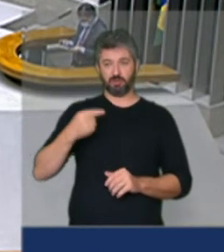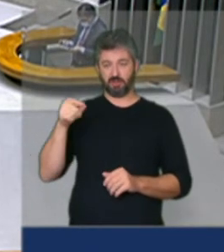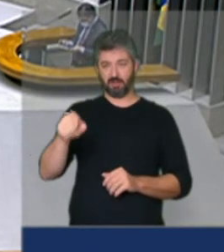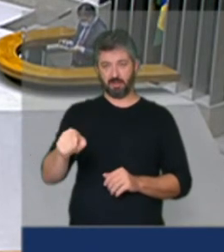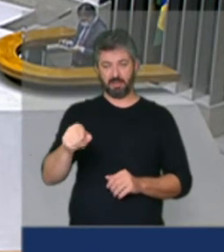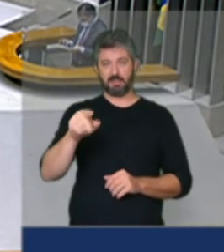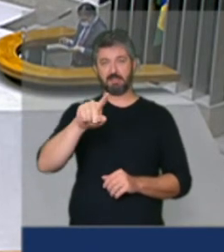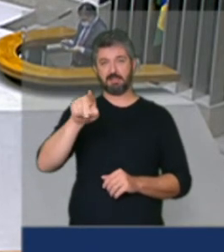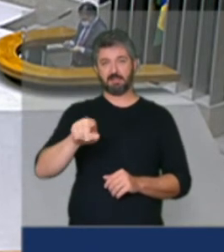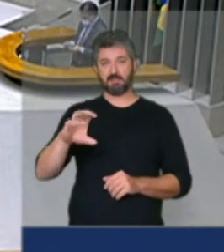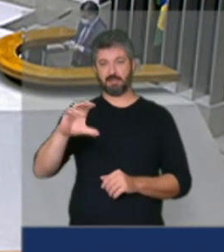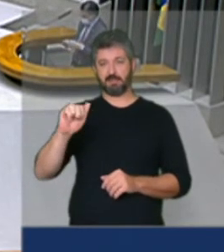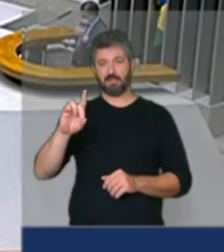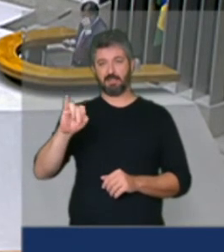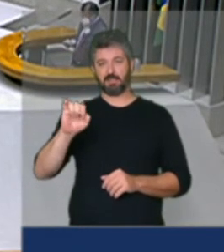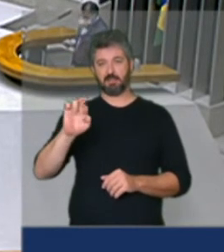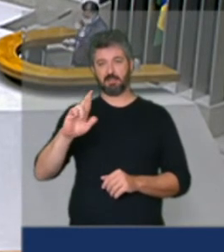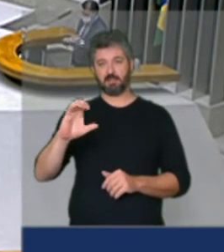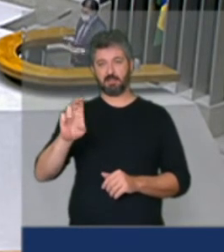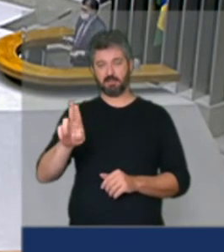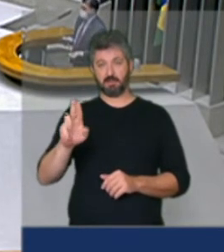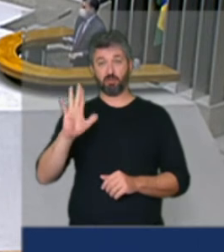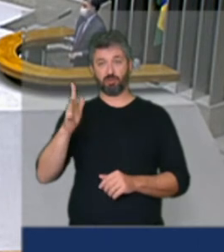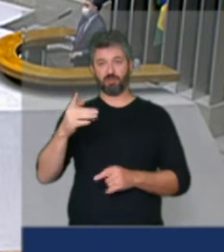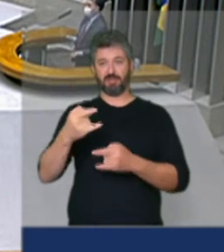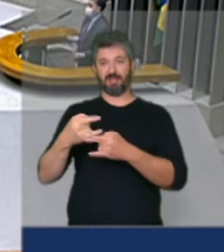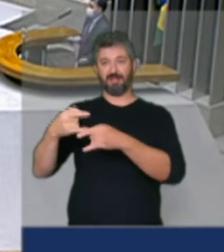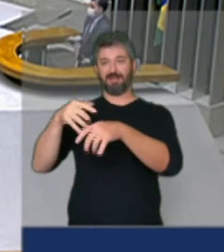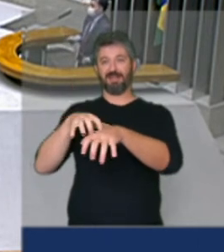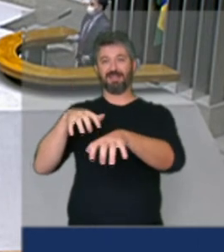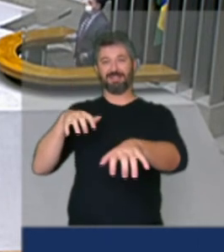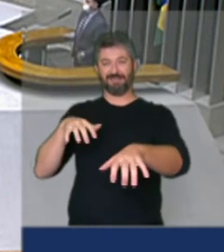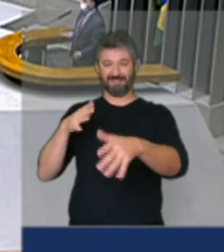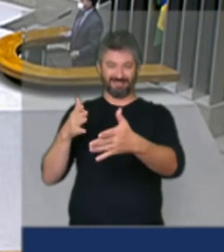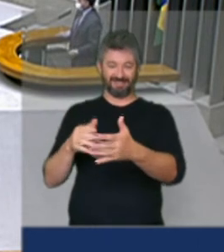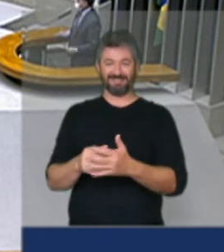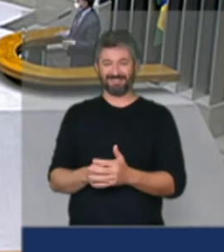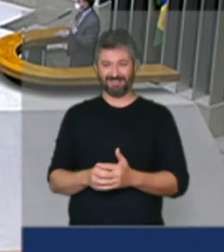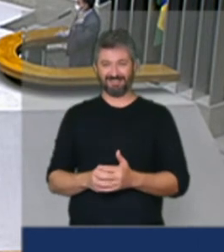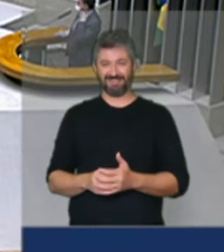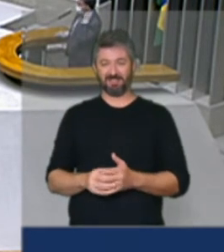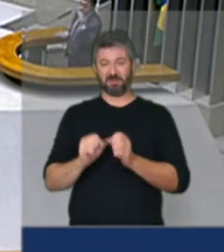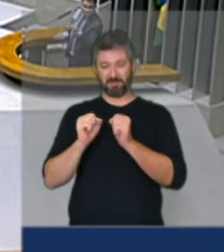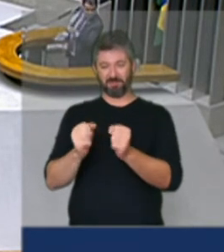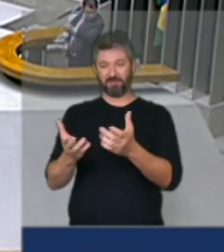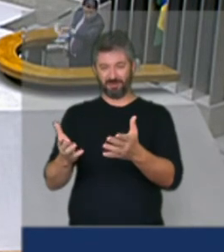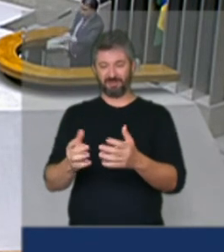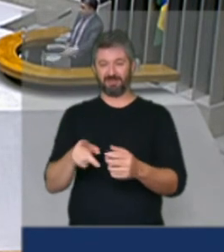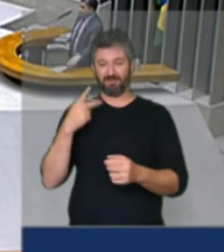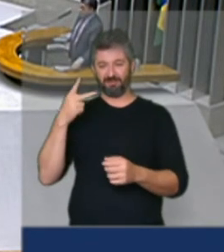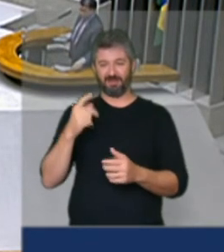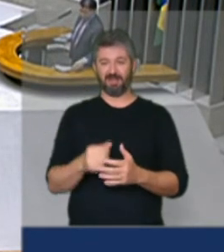ESTÁ , JÁ ESTÁ NA... NA SUA TRIBUNA MÓVEL, NÃO É? ENTÃO TEM V.EXA. A PALAVRA. AÍ EU VOLTO AÍ AO DEPUTADO MATOS. PODE FALAR, DEPUTADO